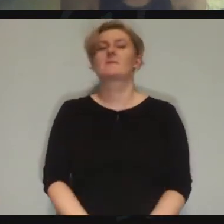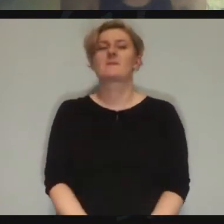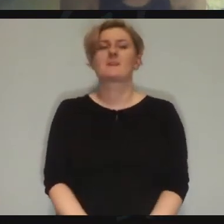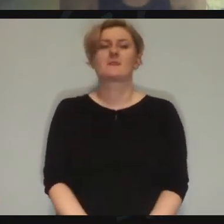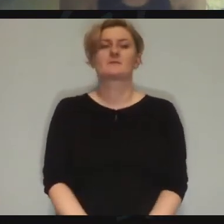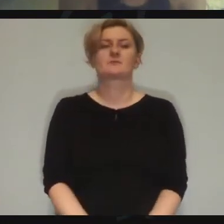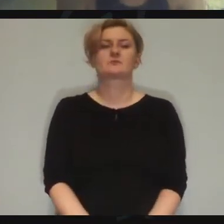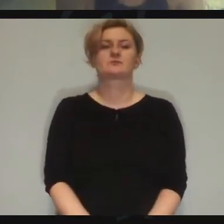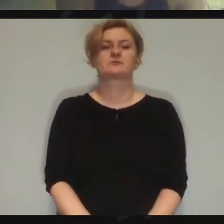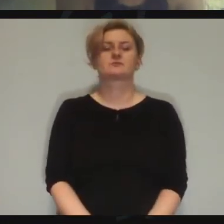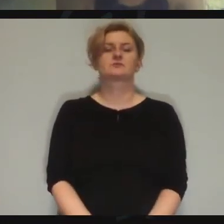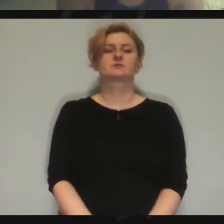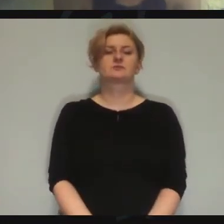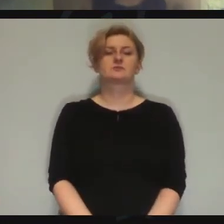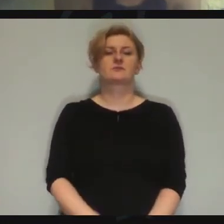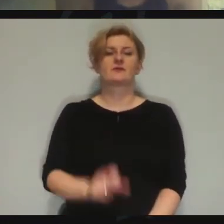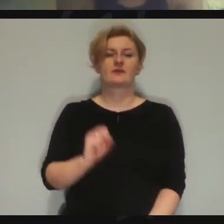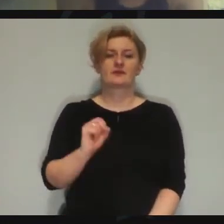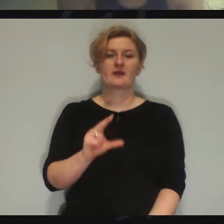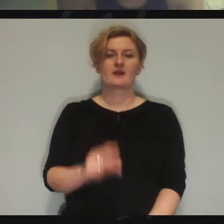Ania: Tak, Wiola również.